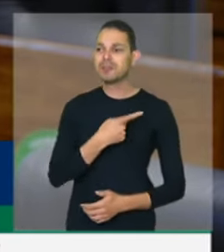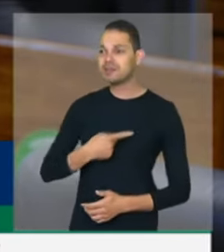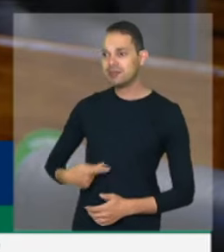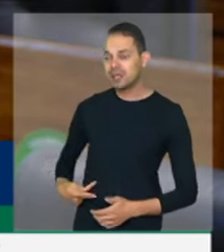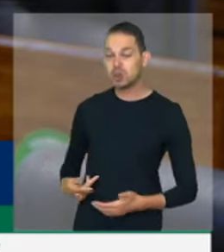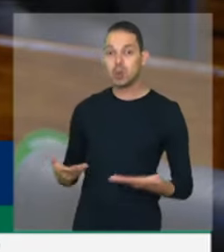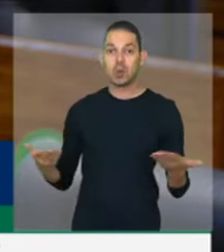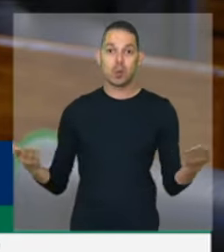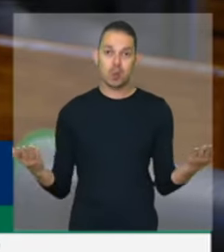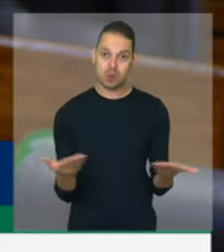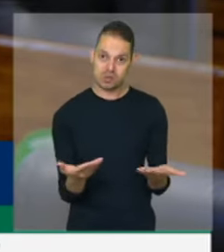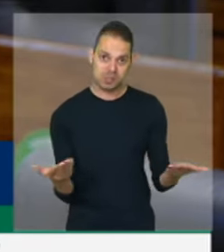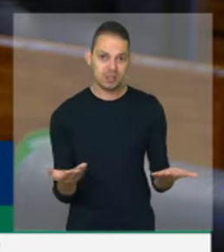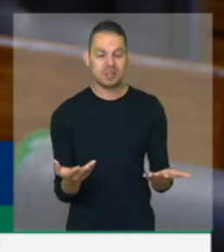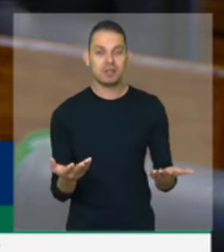MDB, QUE É O MOVIMENTO DEMOCRÁTICO BRASILEIRO,